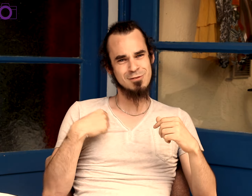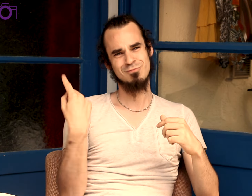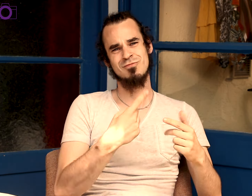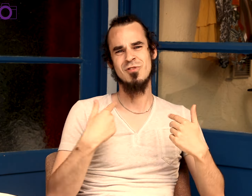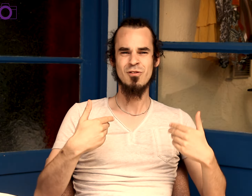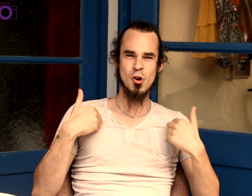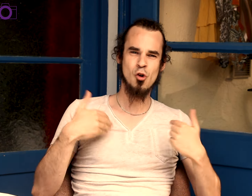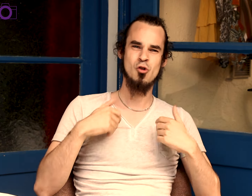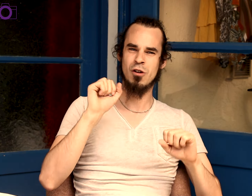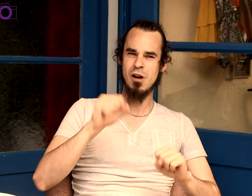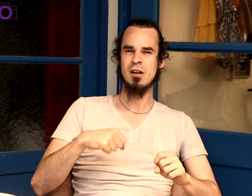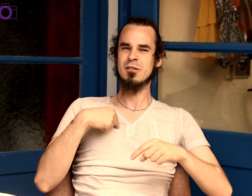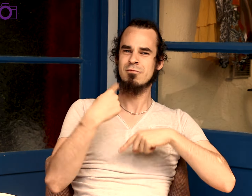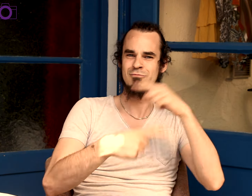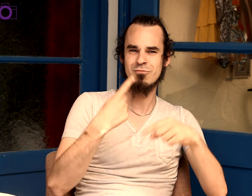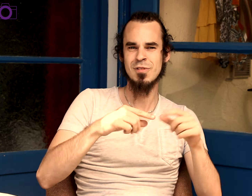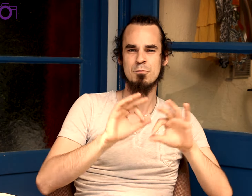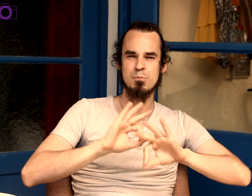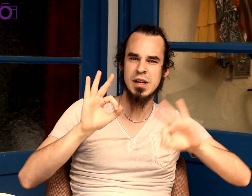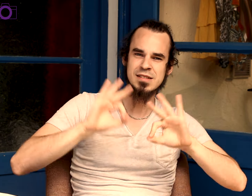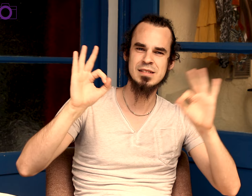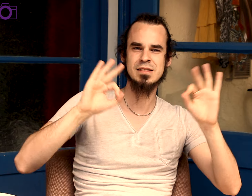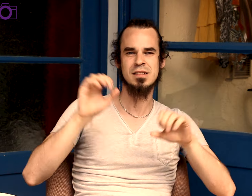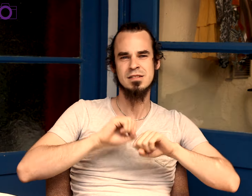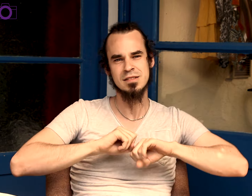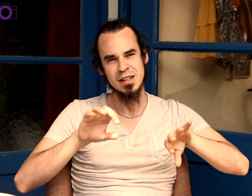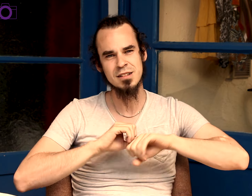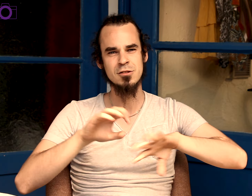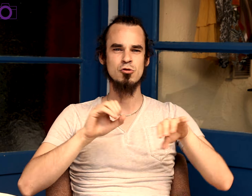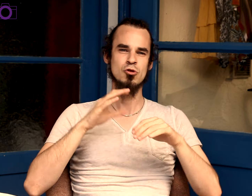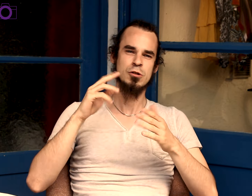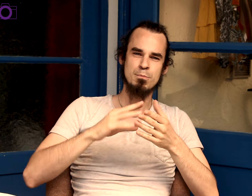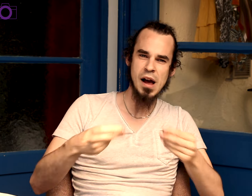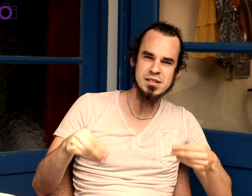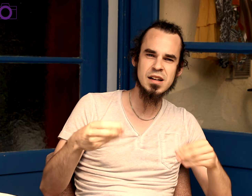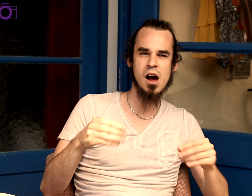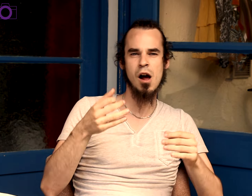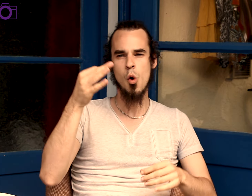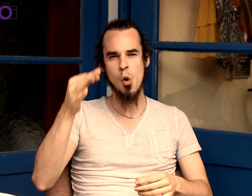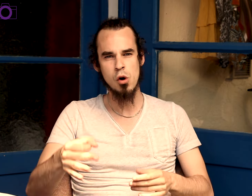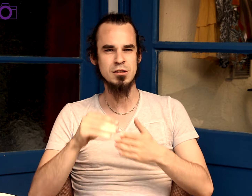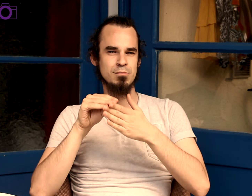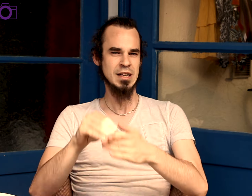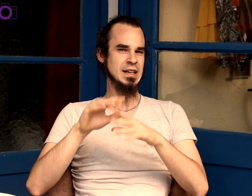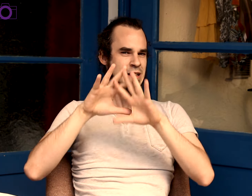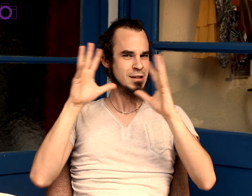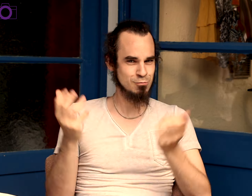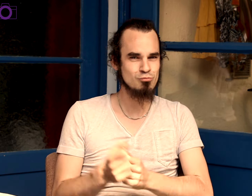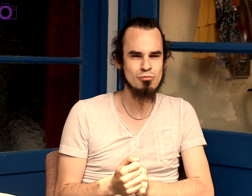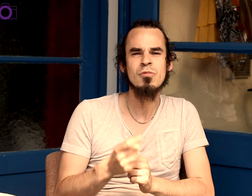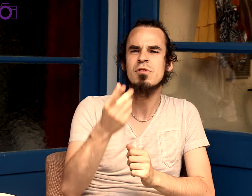Uns würde es freuen, denn dann können wir unsere Sendungen weiter verbessern – hinsichtlich Technik, Material oder den Locations.